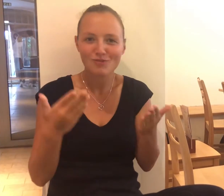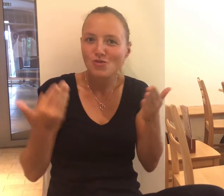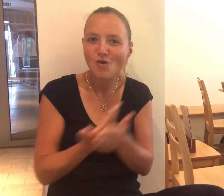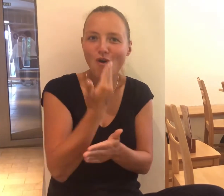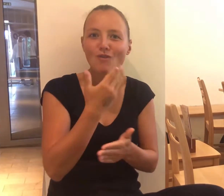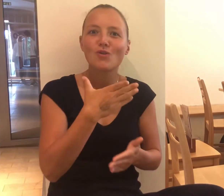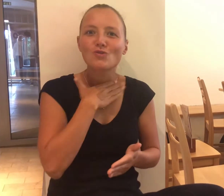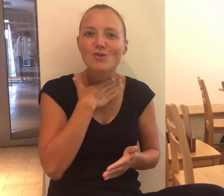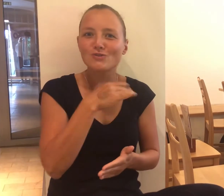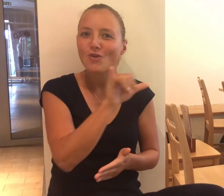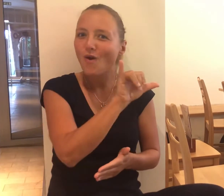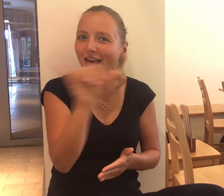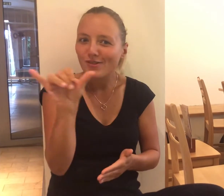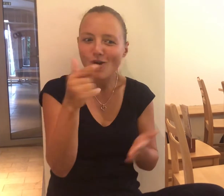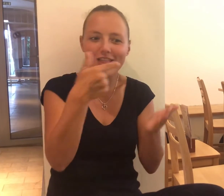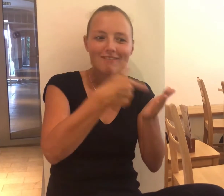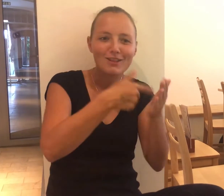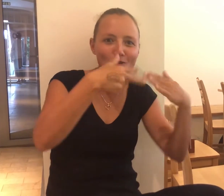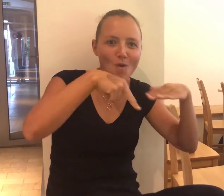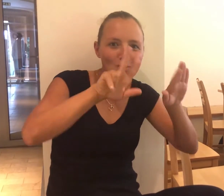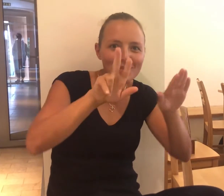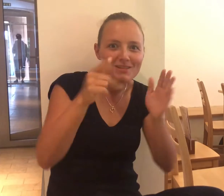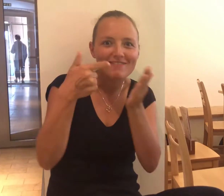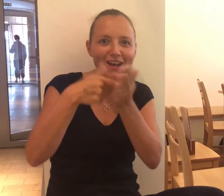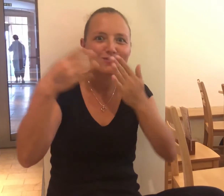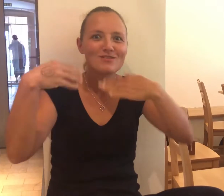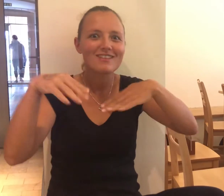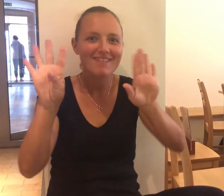Vstopili smo v novo šolsko leto 2018/2019.